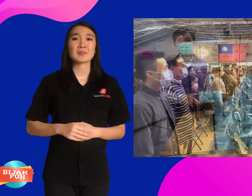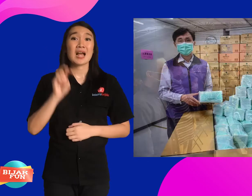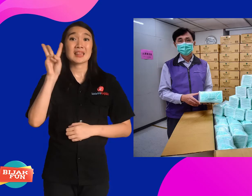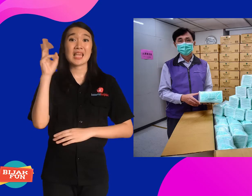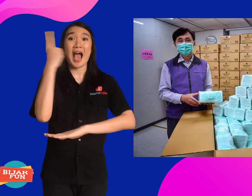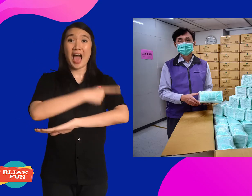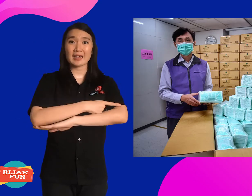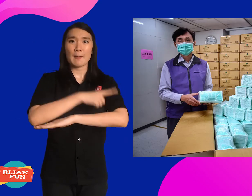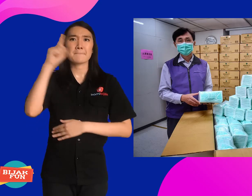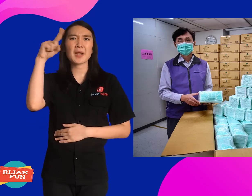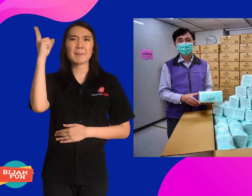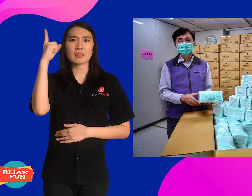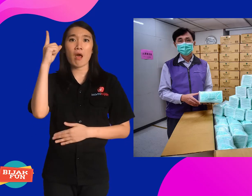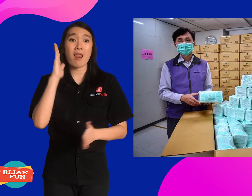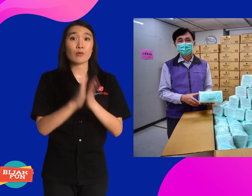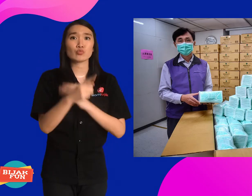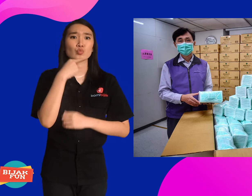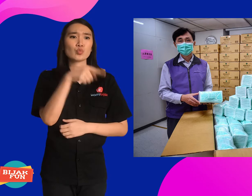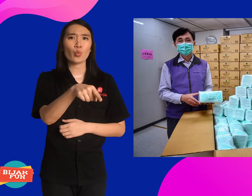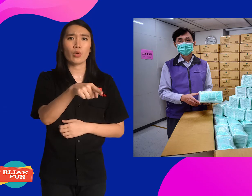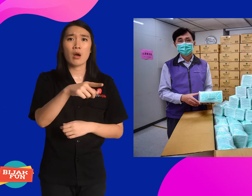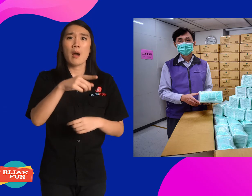3 hari setelahnya, Pemerintah langsung bertindak.